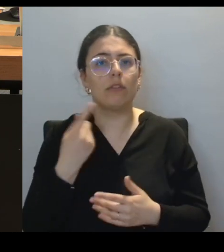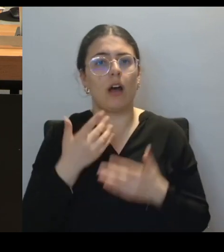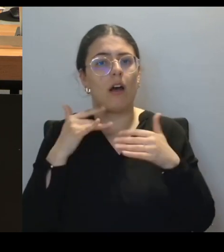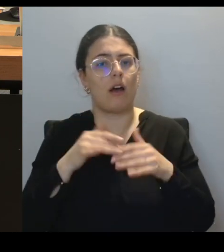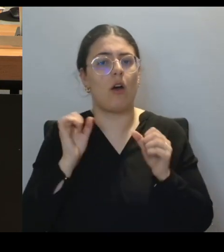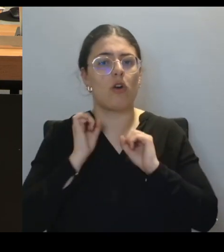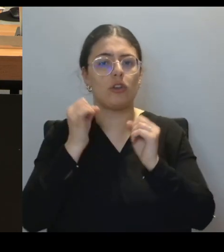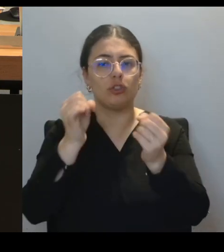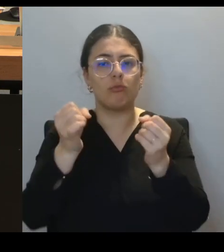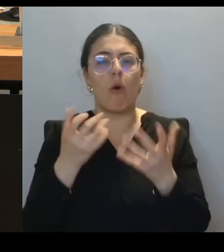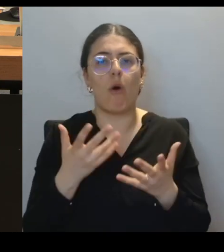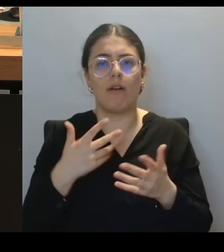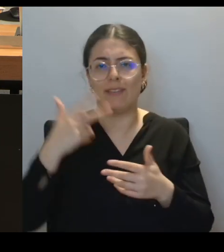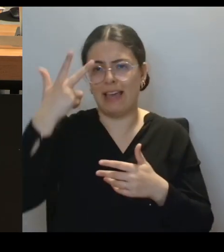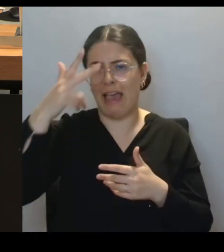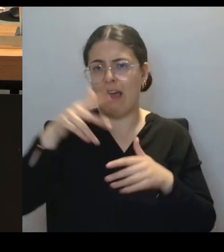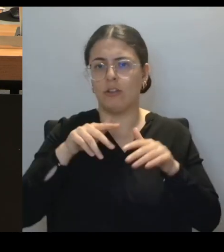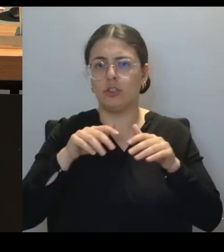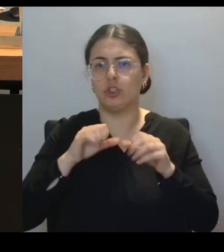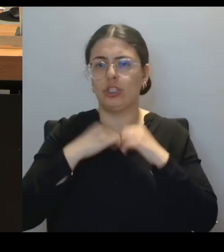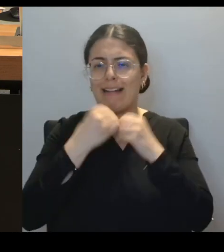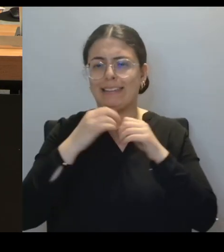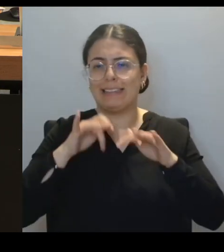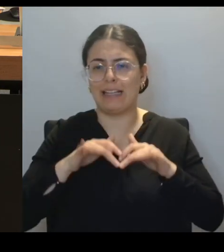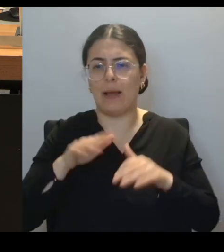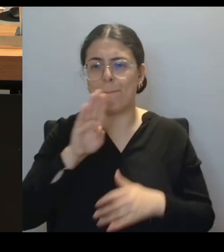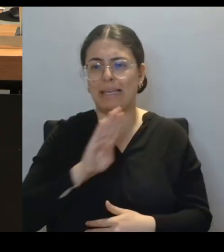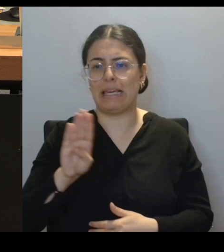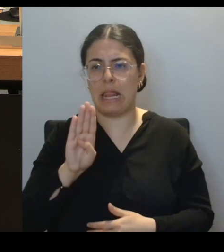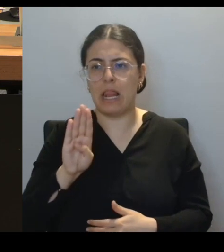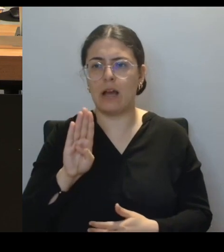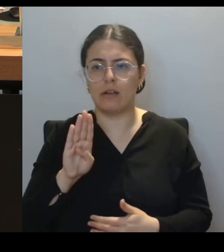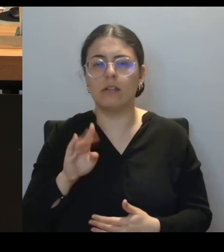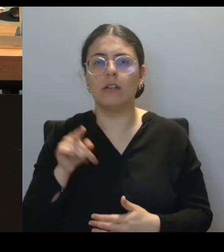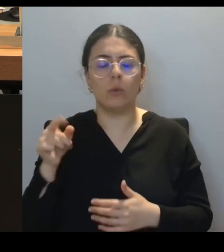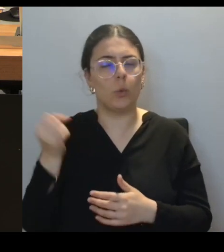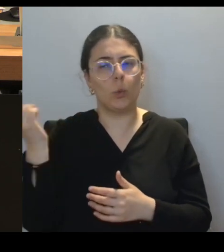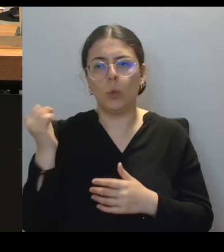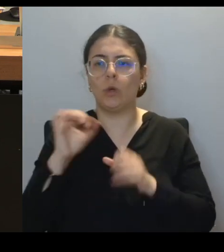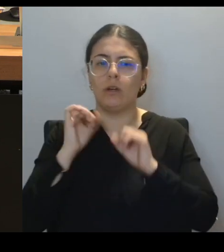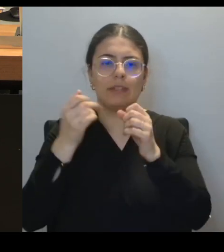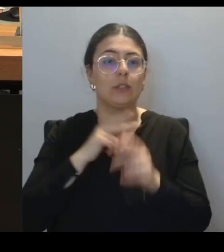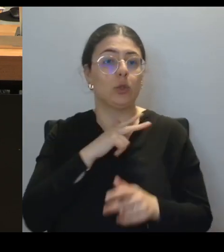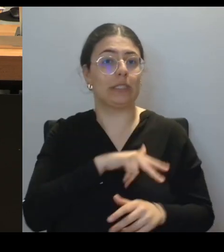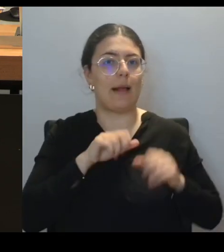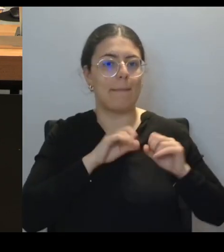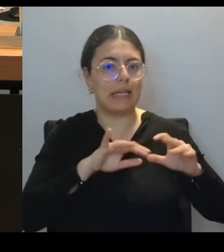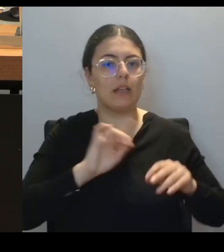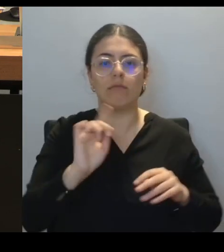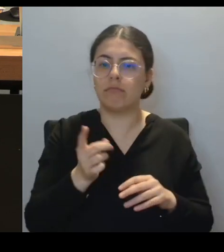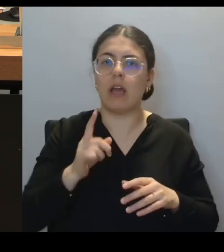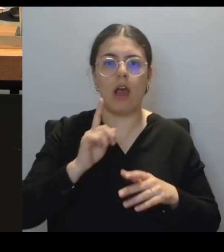nicht nur bei den in den sozialen Medien, sondern auch wirklich ganz, ganz real in echt, ganz aktiv in dieser